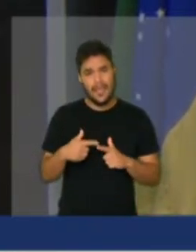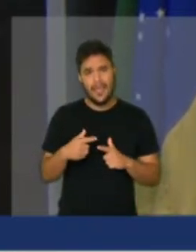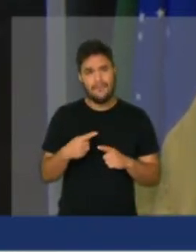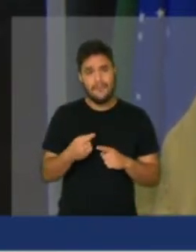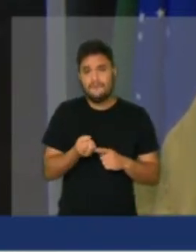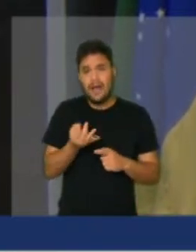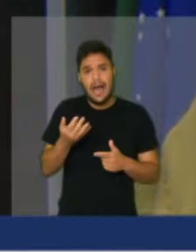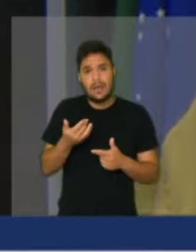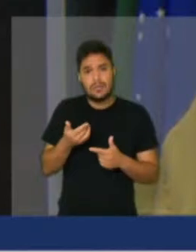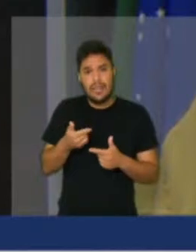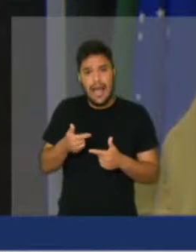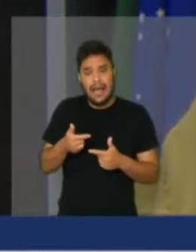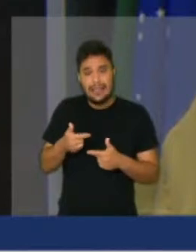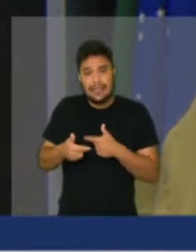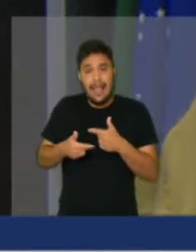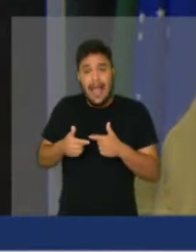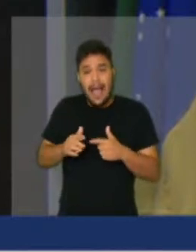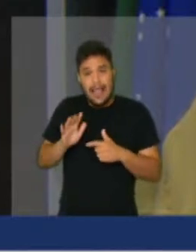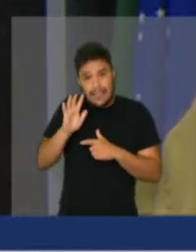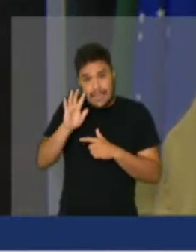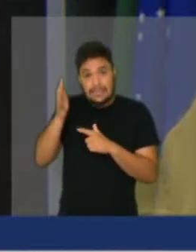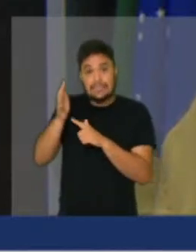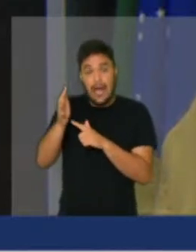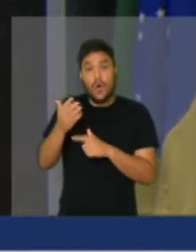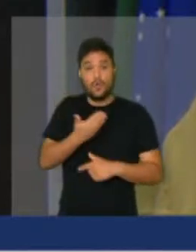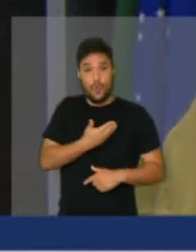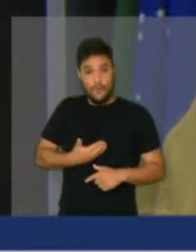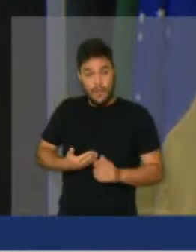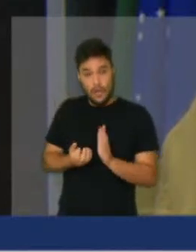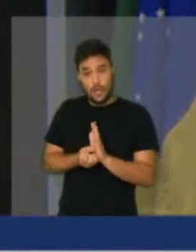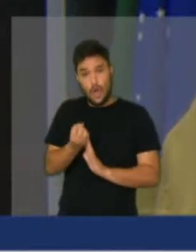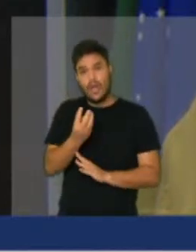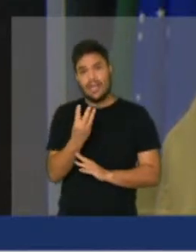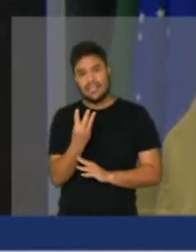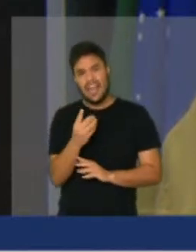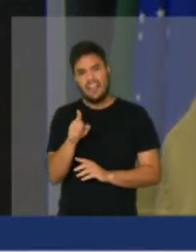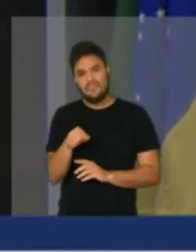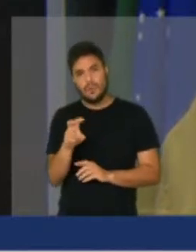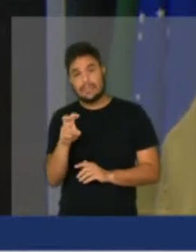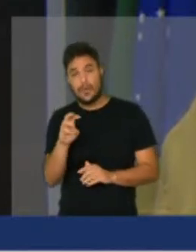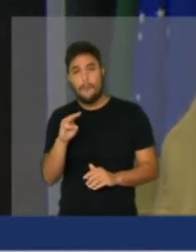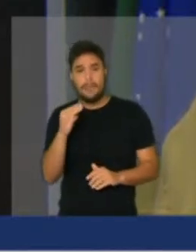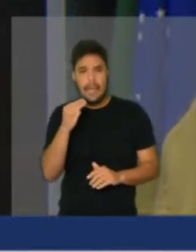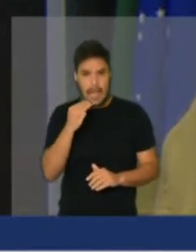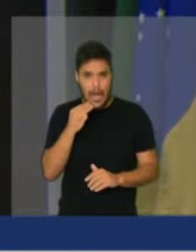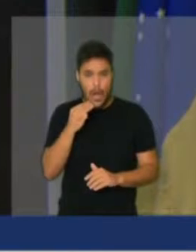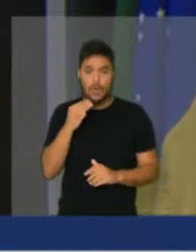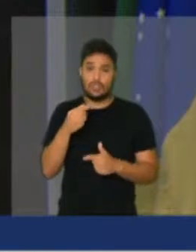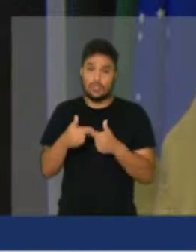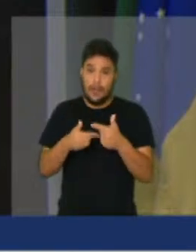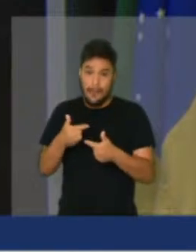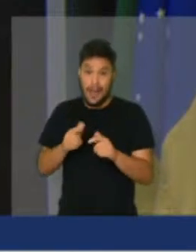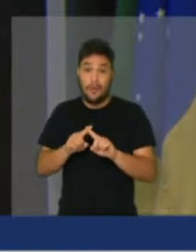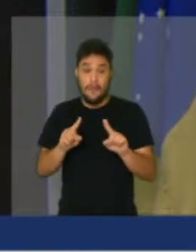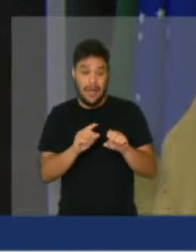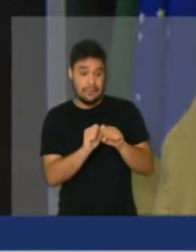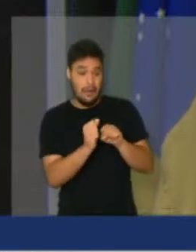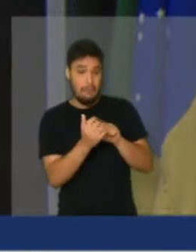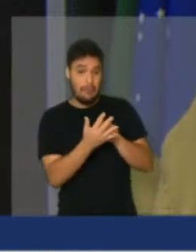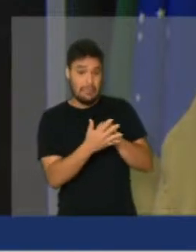A DIVERSAS AÇÕES DO GOVERNO NÓS CONSEGUIMOS CRIAR CERCA DE 3 MILHÕES, 3 MILHÕES E MEIO E AÍ VEIO A PANDEMIA E ESSA CASA APROVOU UM PROJETO